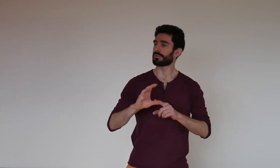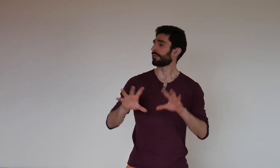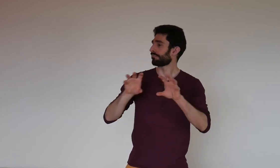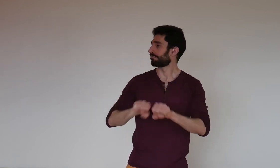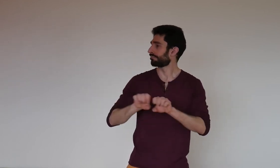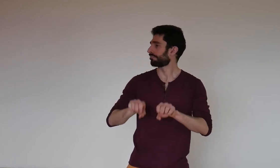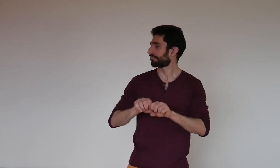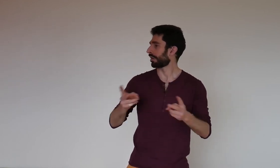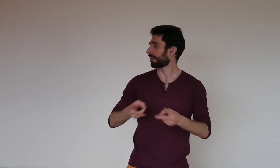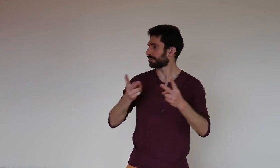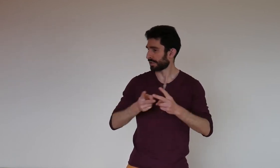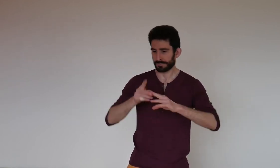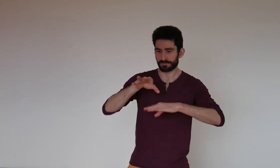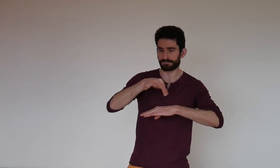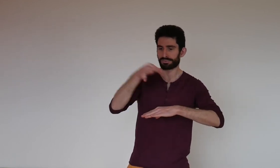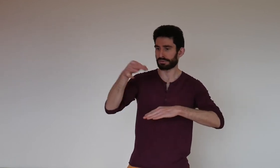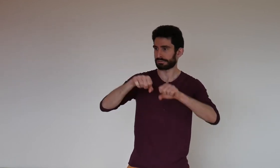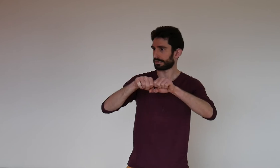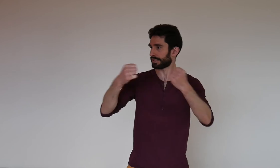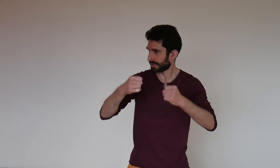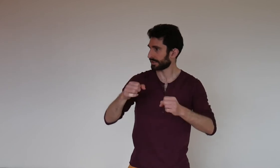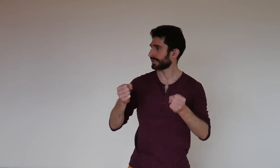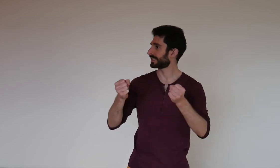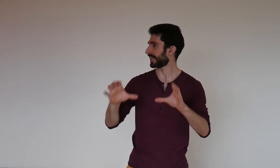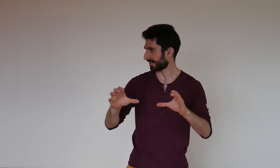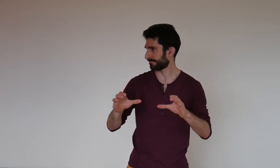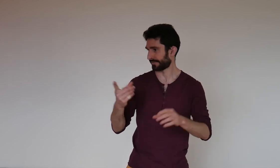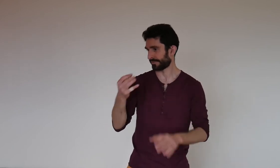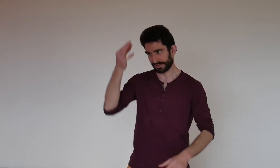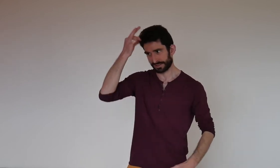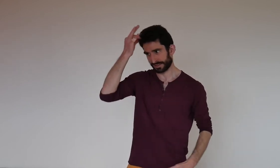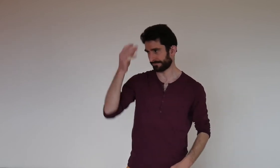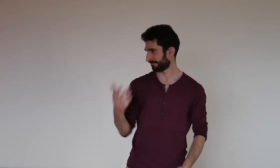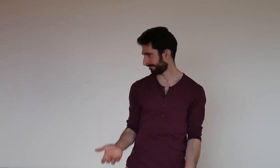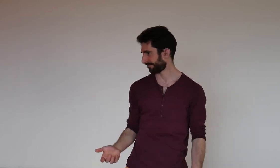Si elle en fabrique peu, le poil est cassant et sec. D'où les types de cheveux.